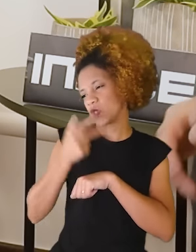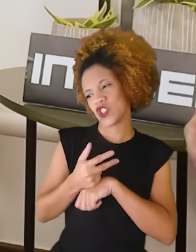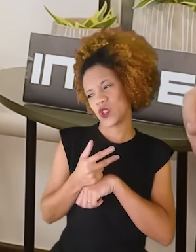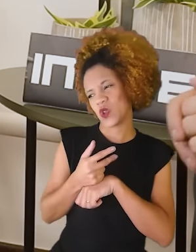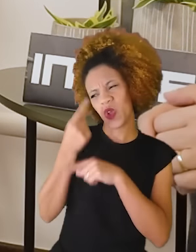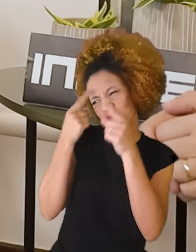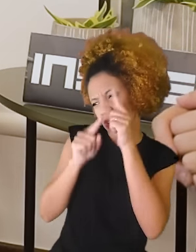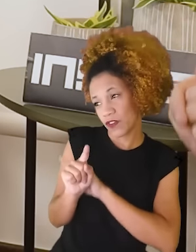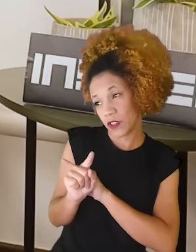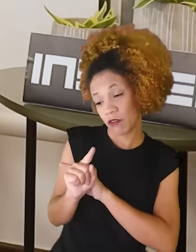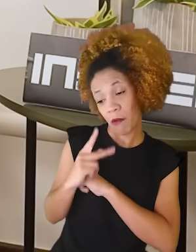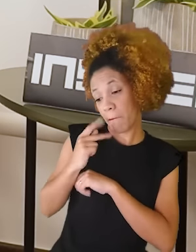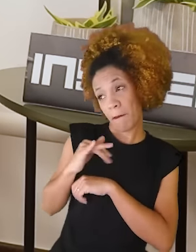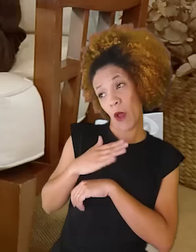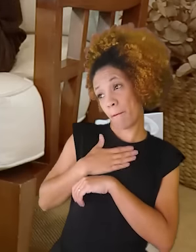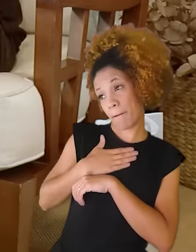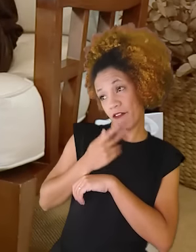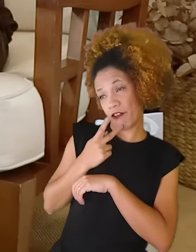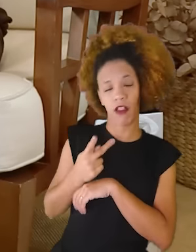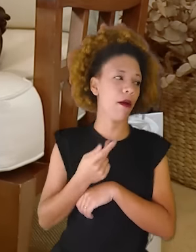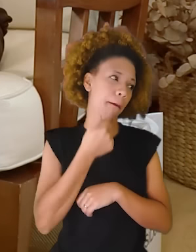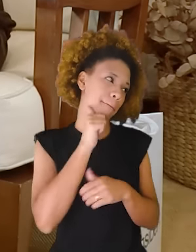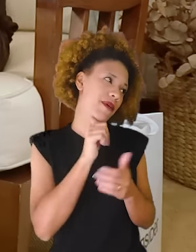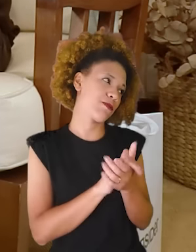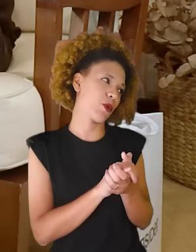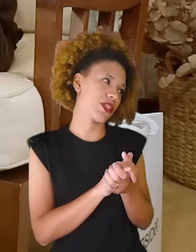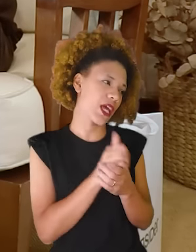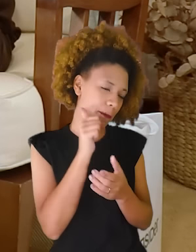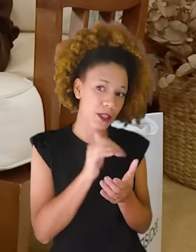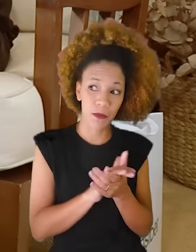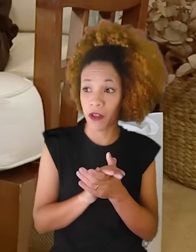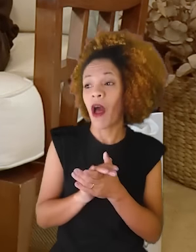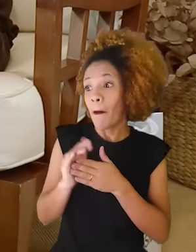isso só sou meu pai falando isso esposa minha esposa sua esposa minha esposa Obrigado muito